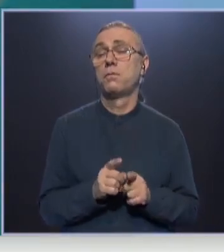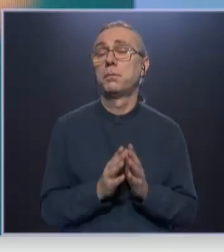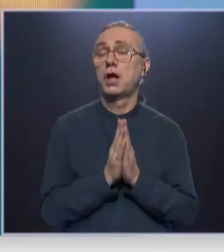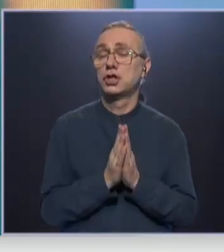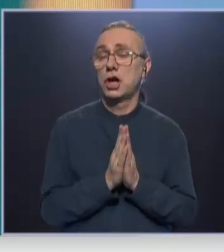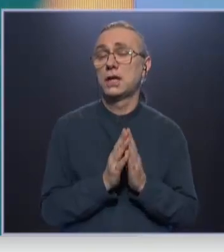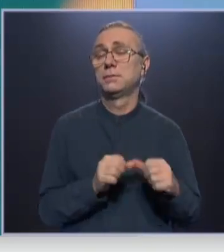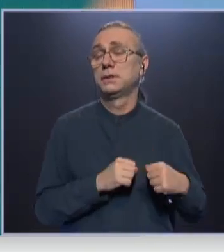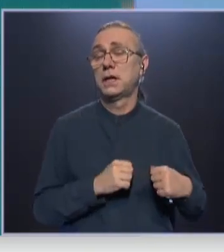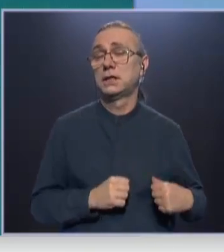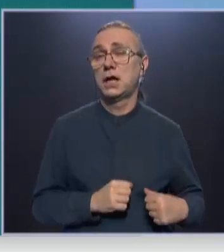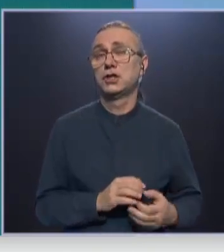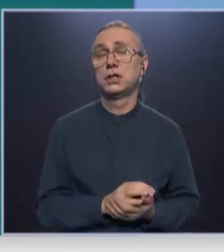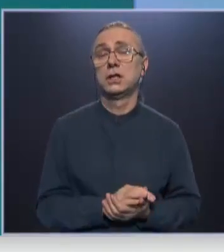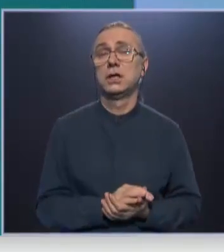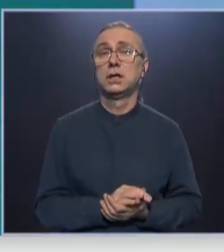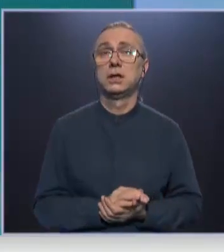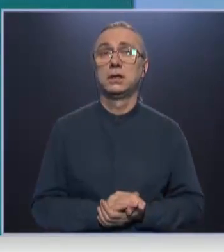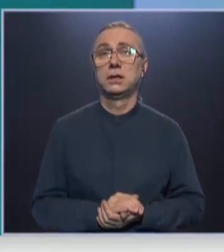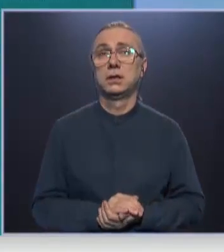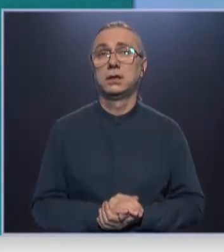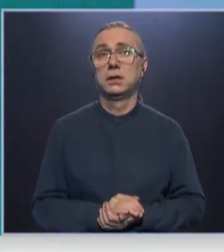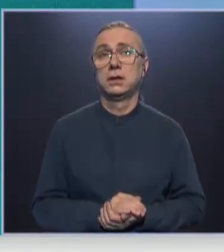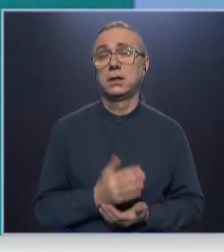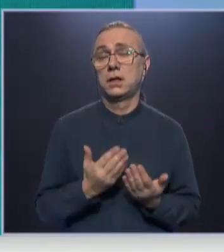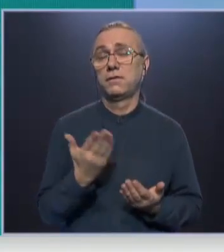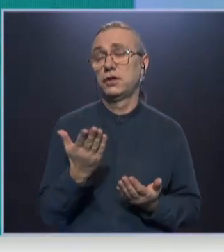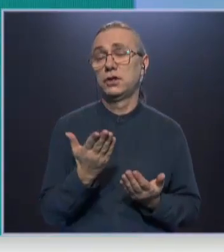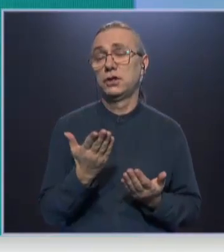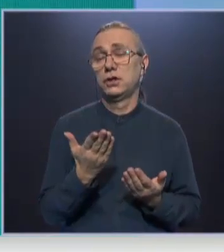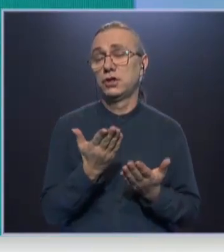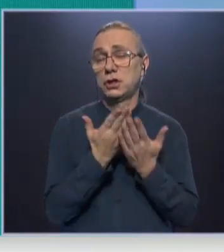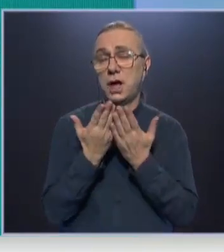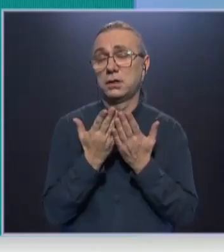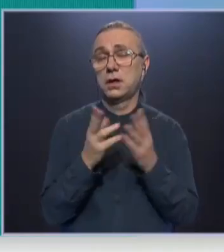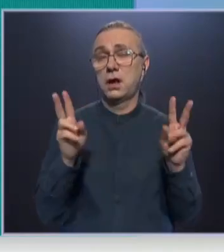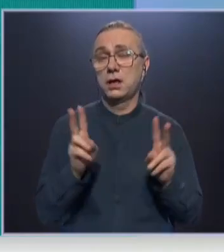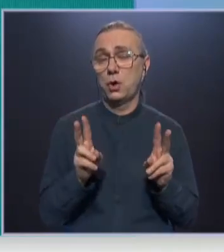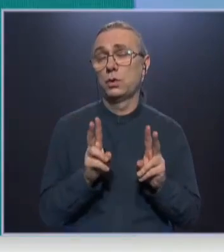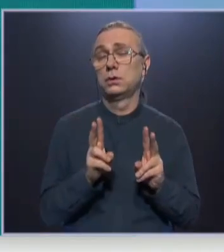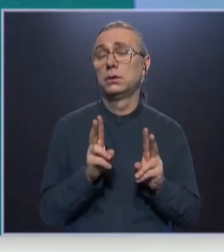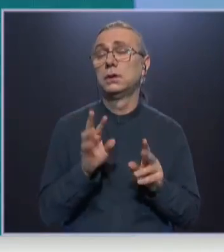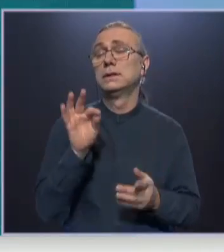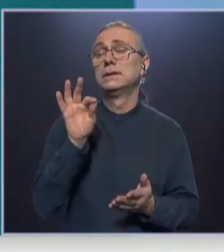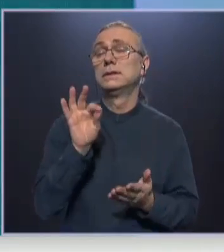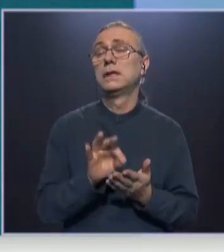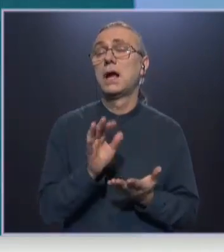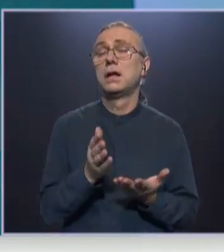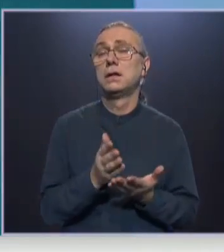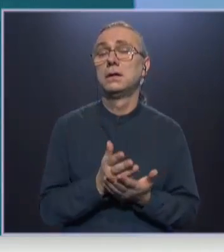сердечном нет И вы читаете канонс целью память озвученной